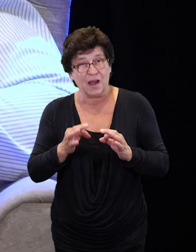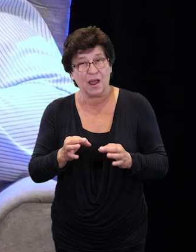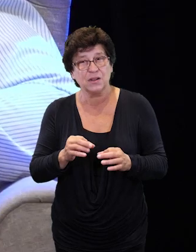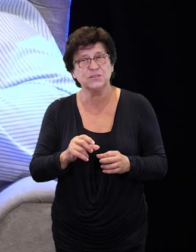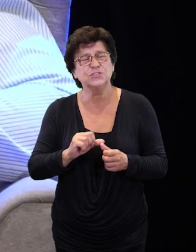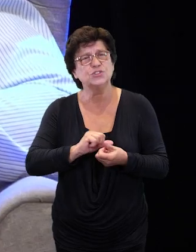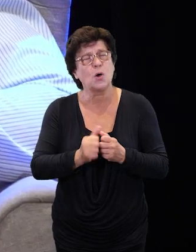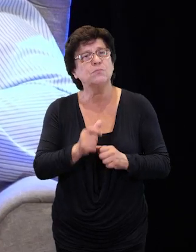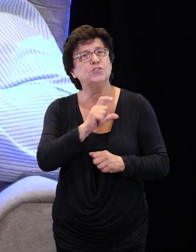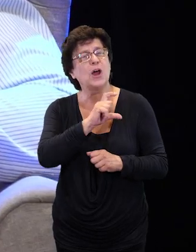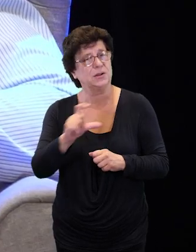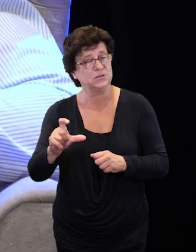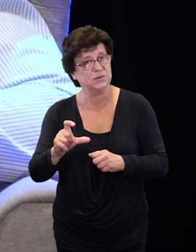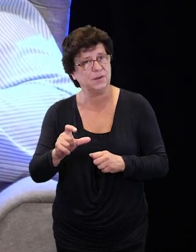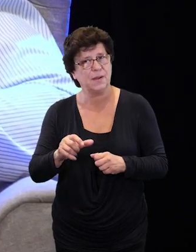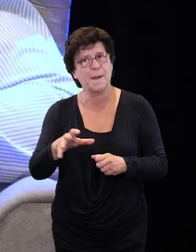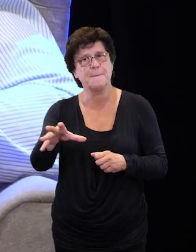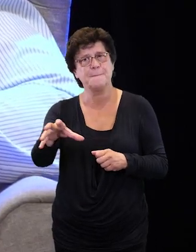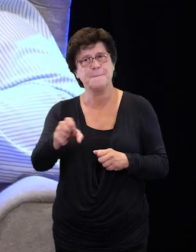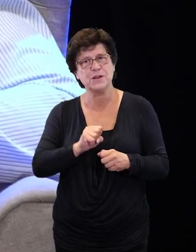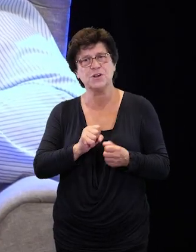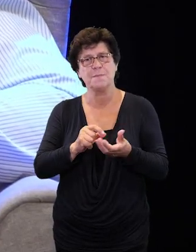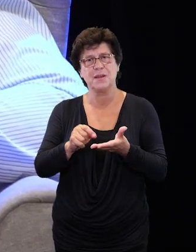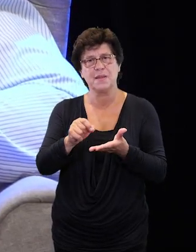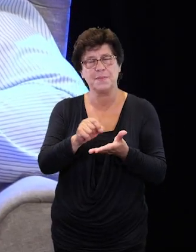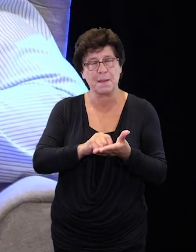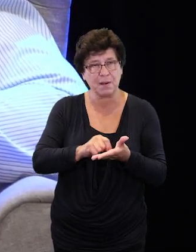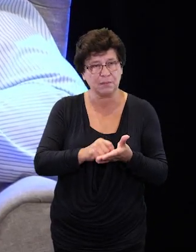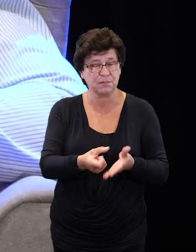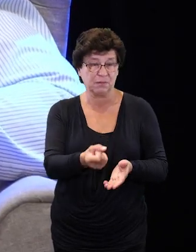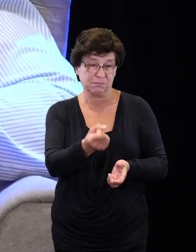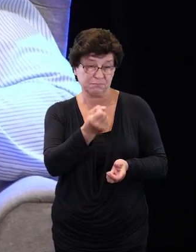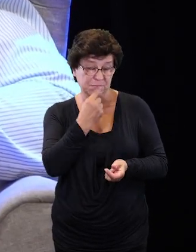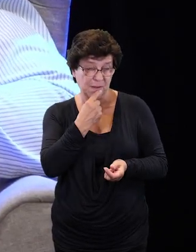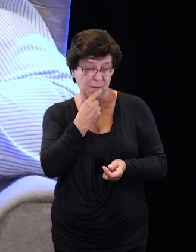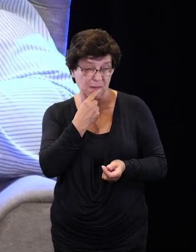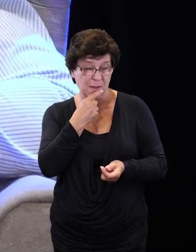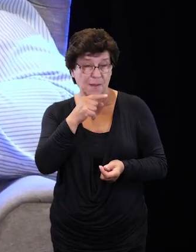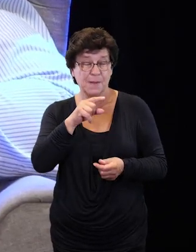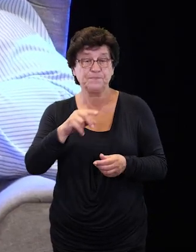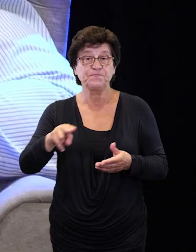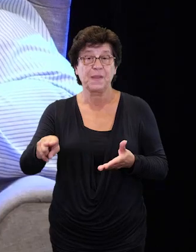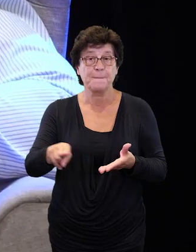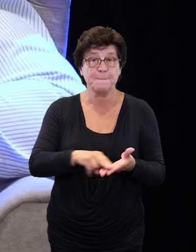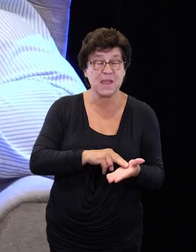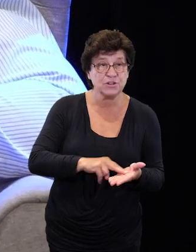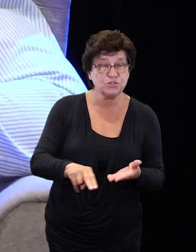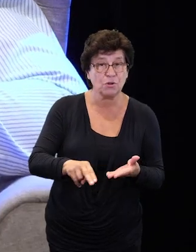że bierzemy tabletkę i my za miesiąc, dwa jesteśmy zdrowi. Na przykład, bo lek spowodował utratę masy ciała,